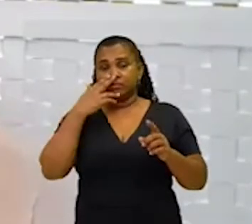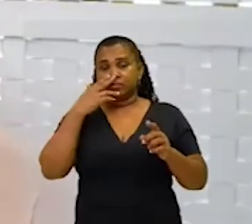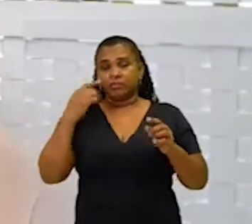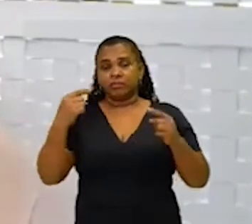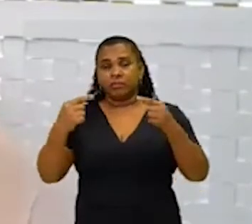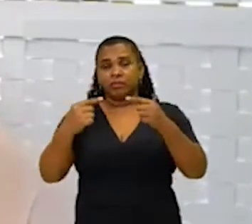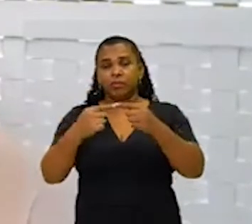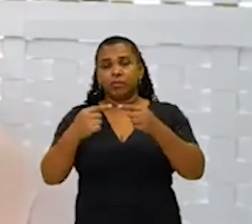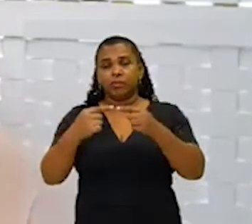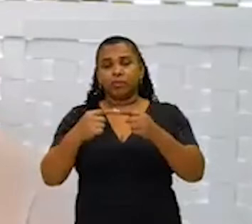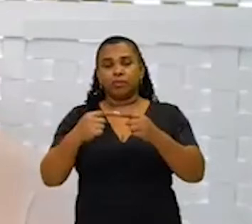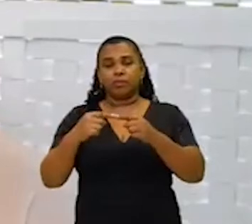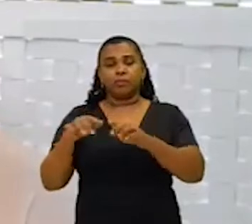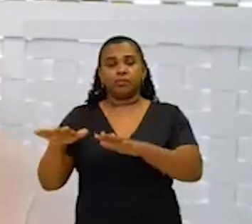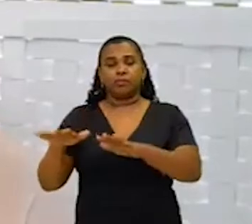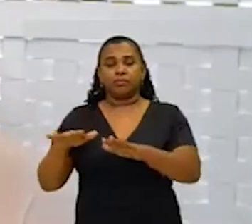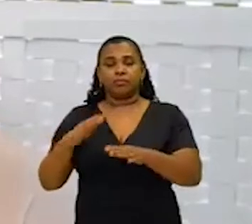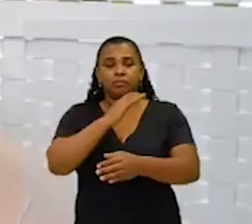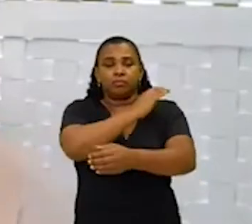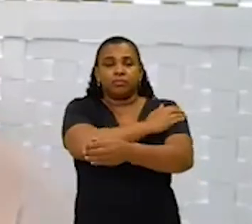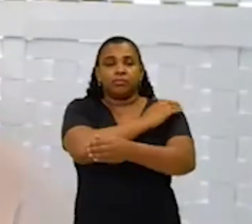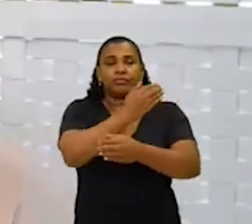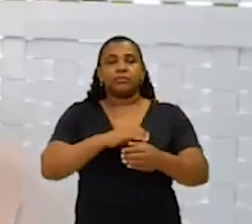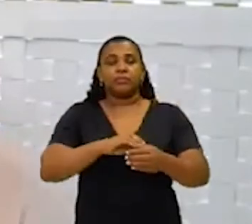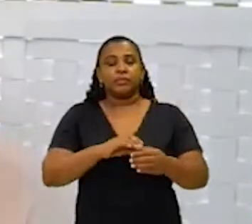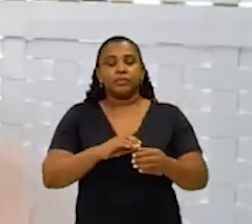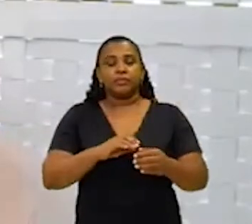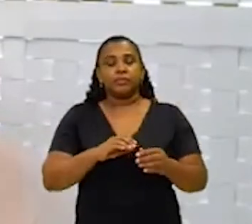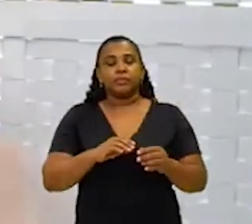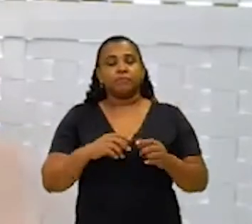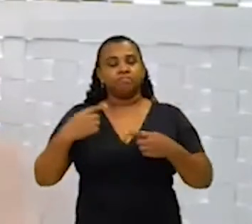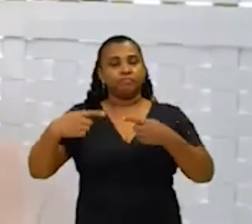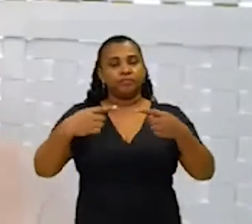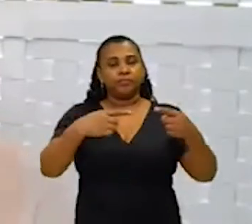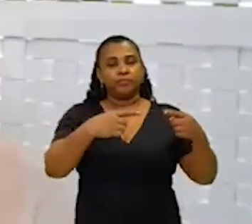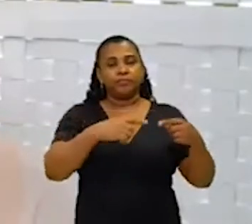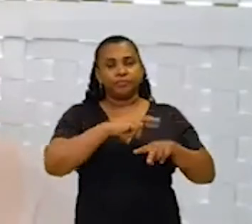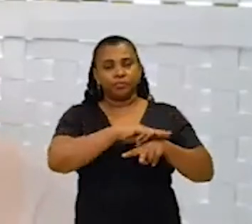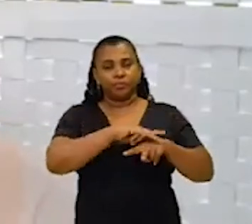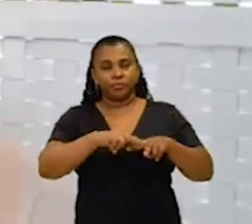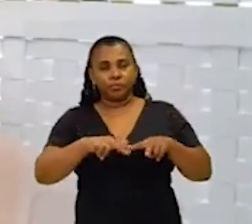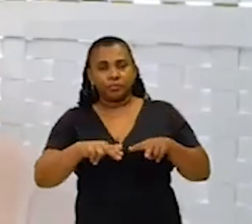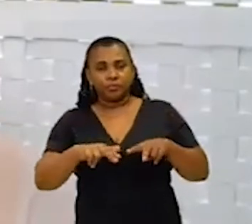se encontrar na Esfera das decisões públicas o debate sobre gênero e sexualidade não cabia no